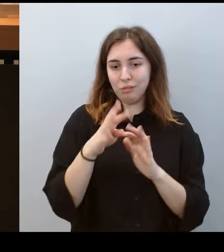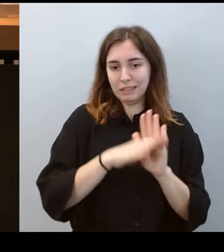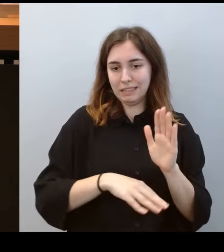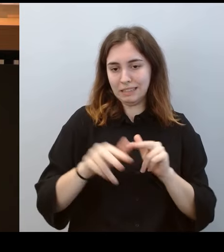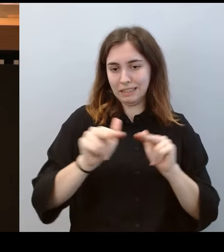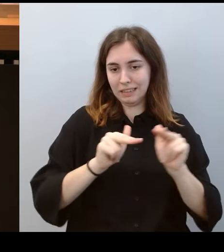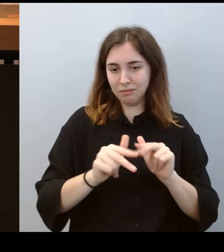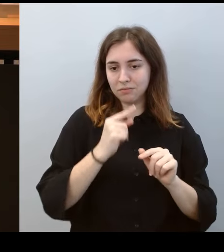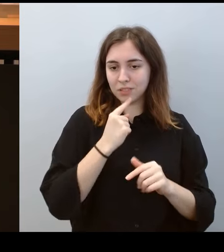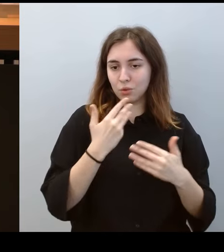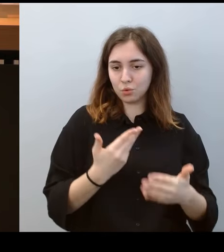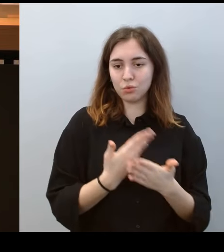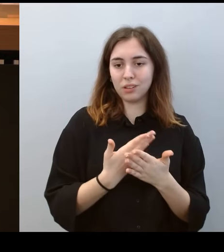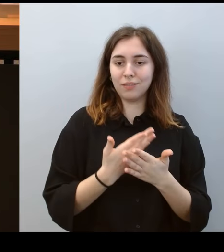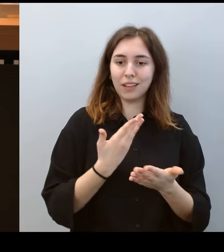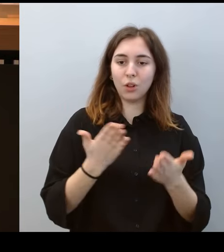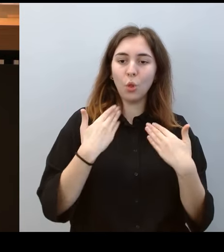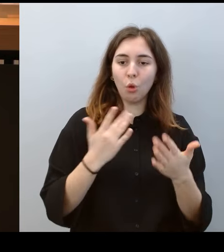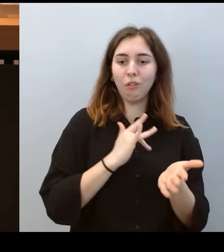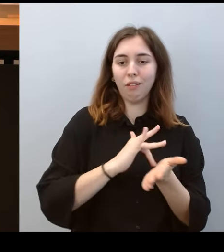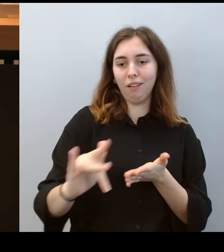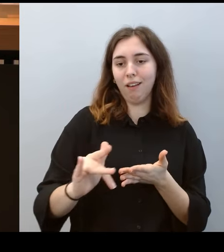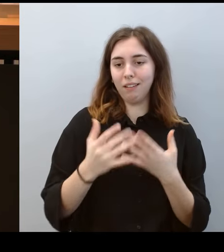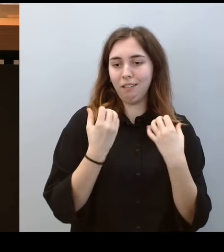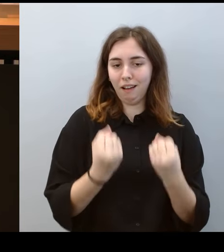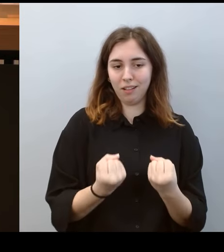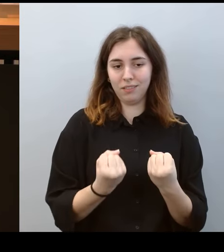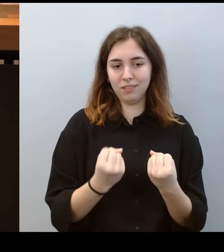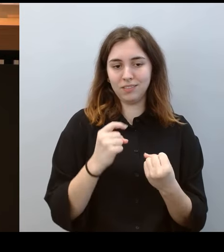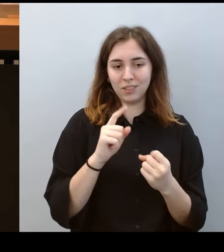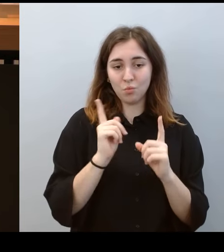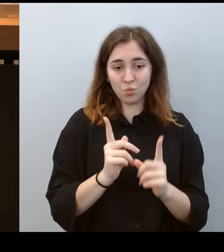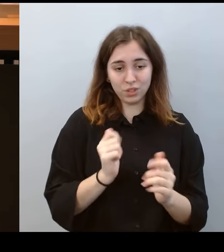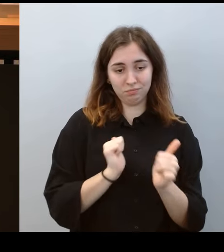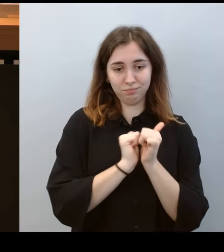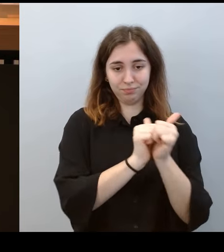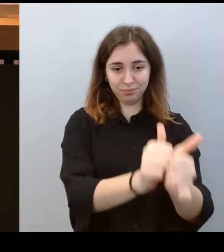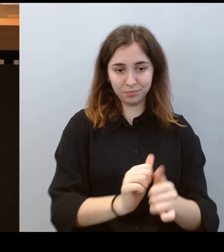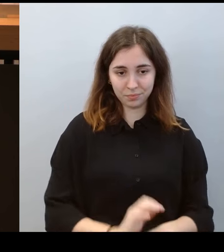Vorgaben für die Luftreinhaltung, zu erfüllen. Das heißt, es wären andere Maßnahmen notwendig.